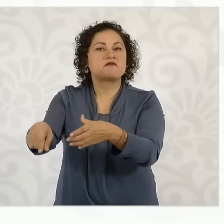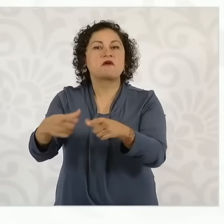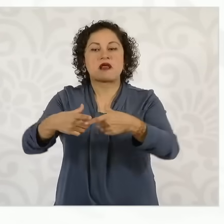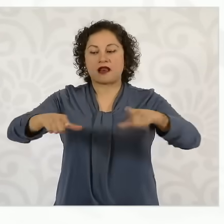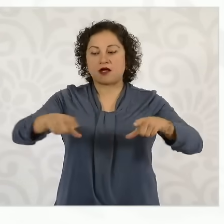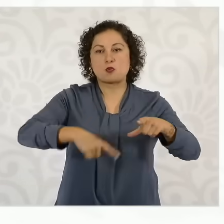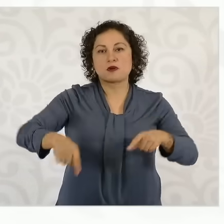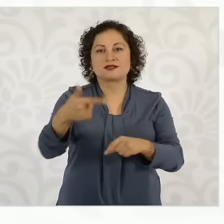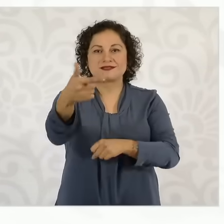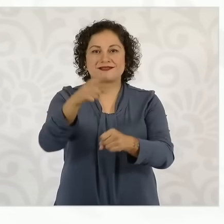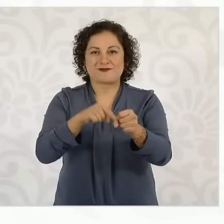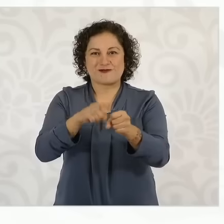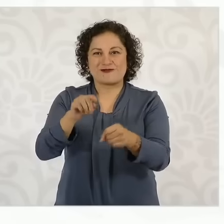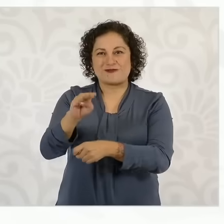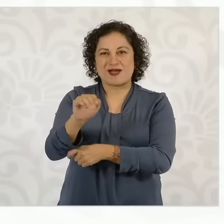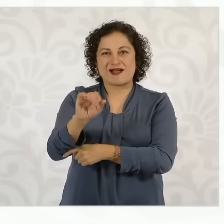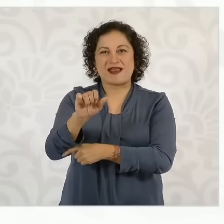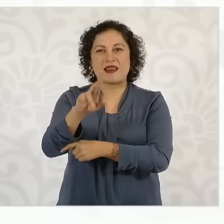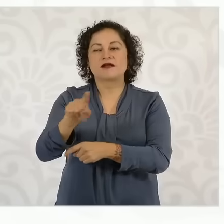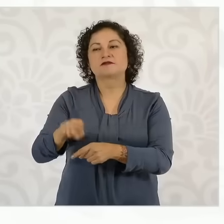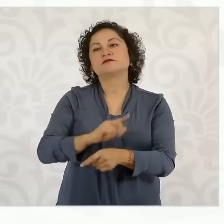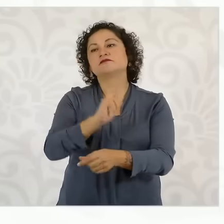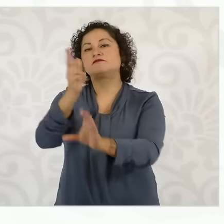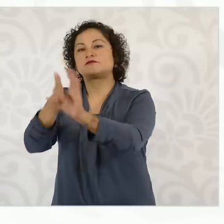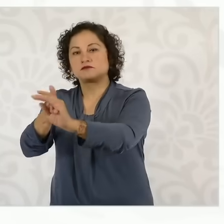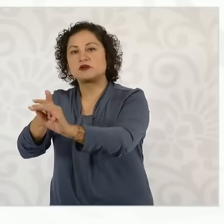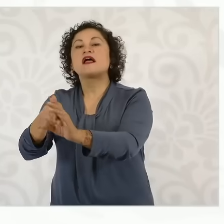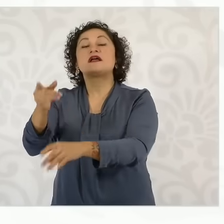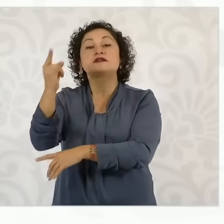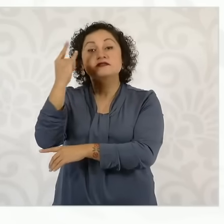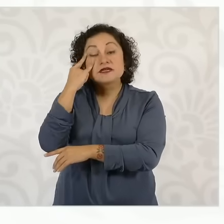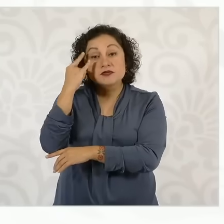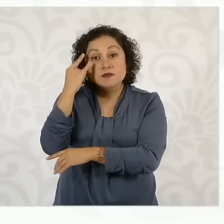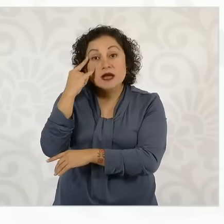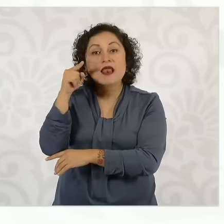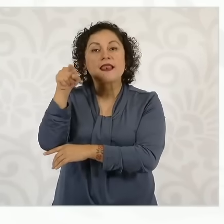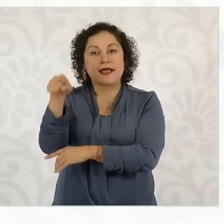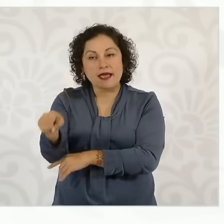cenan en Bacalar, se hospedan en Chetumal, desayunan en Chetumal, hacen también una actividad